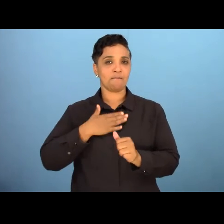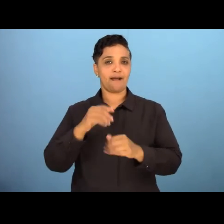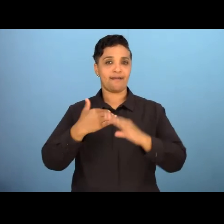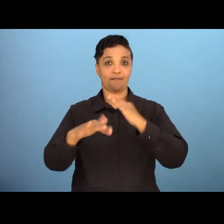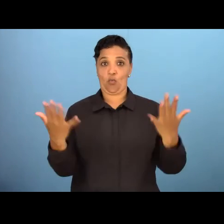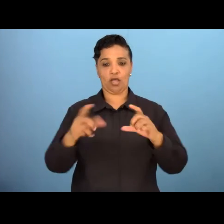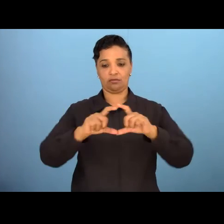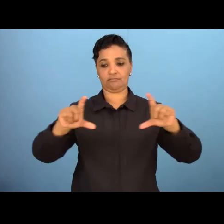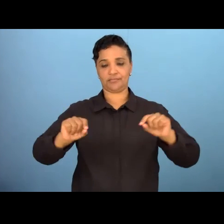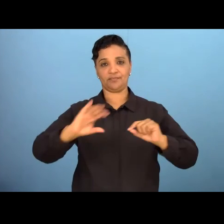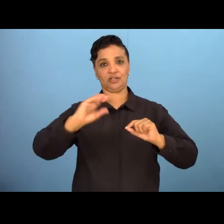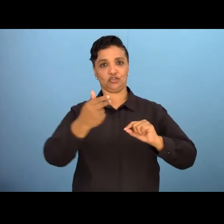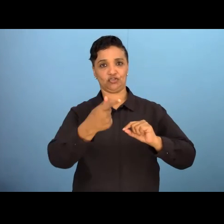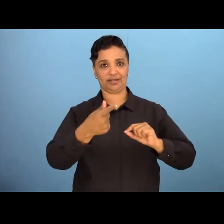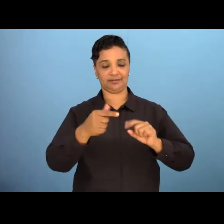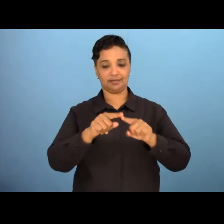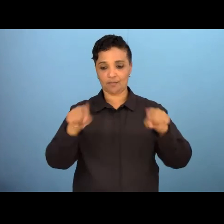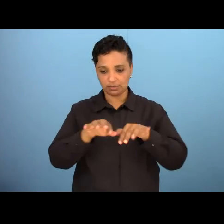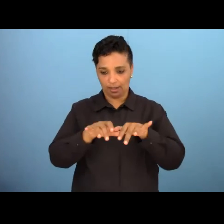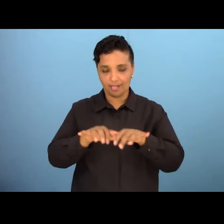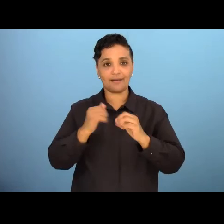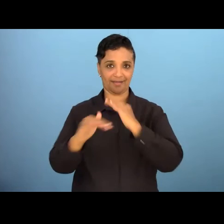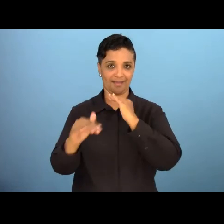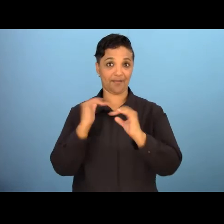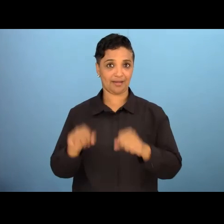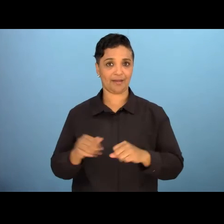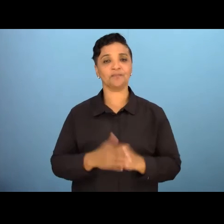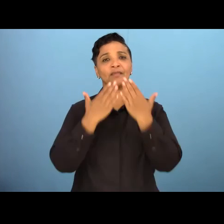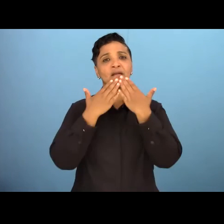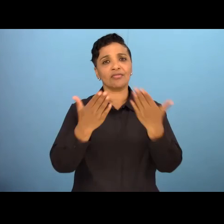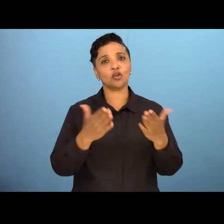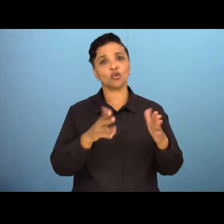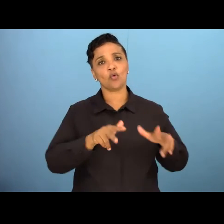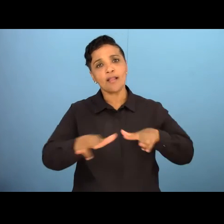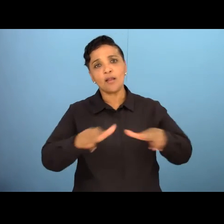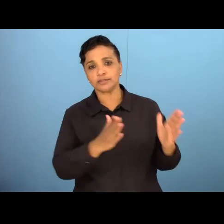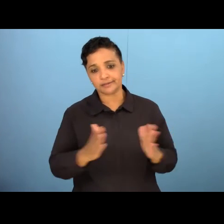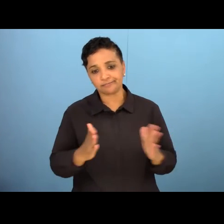el correo está en el cuadro de chat.